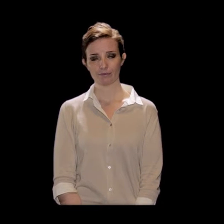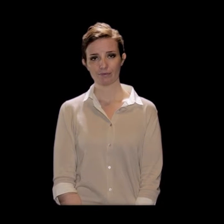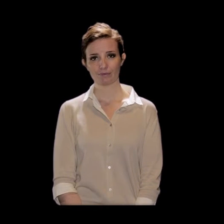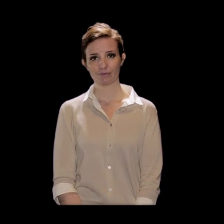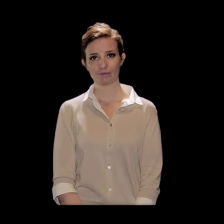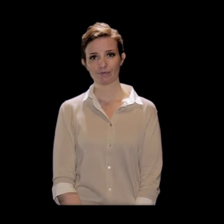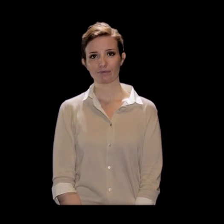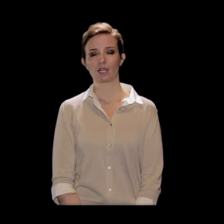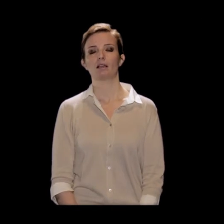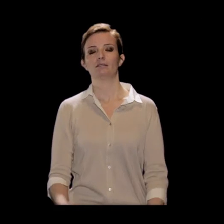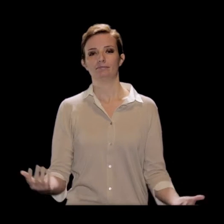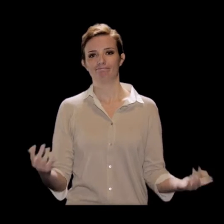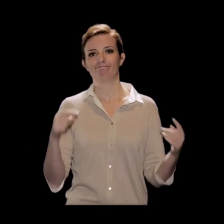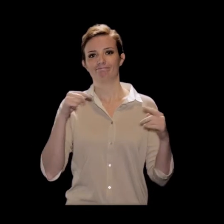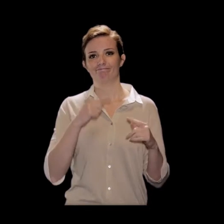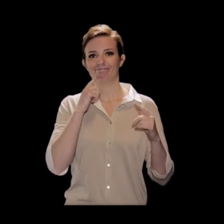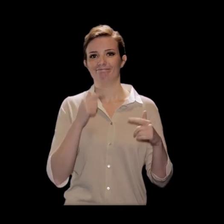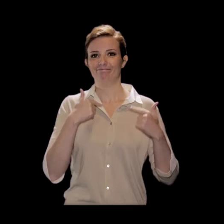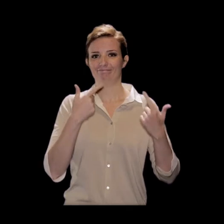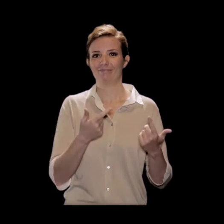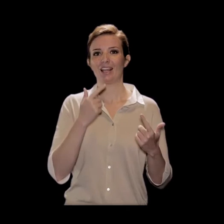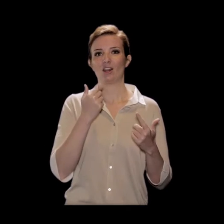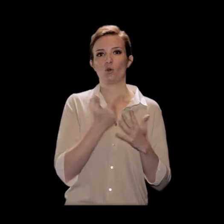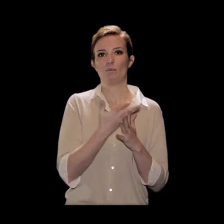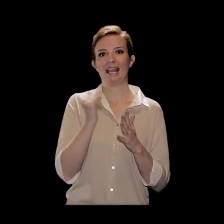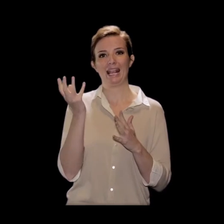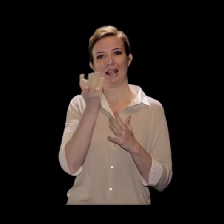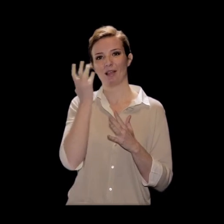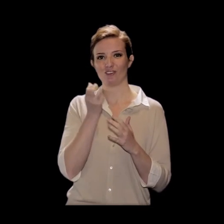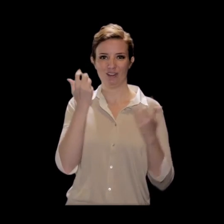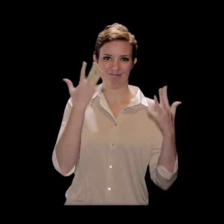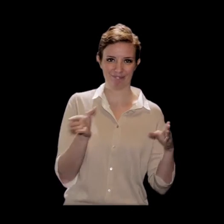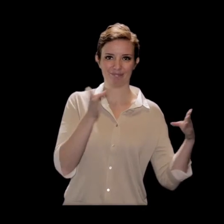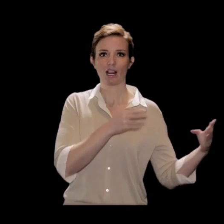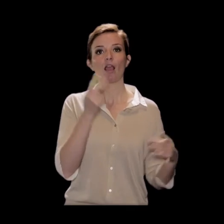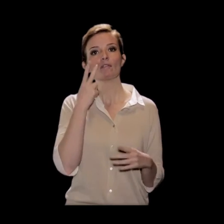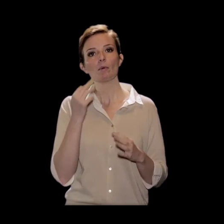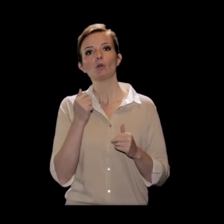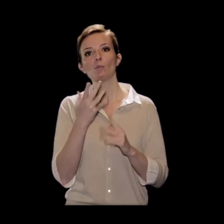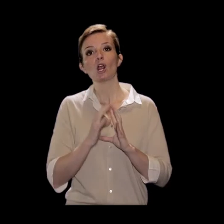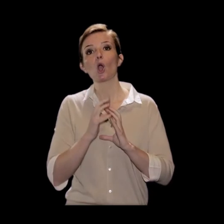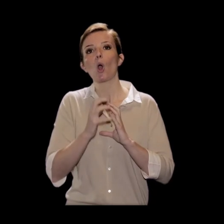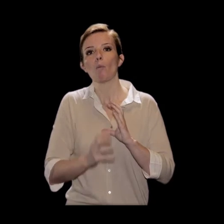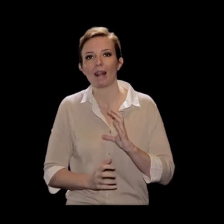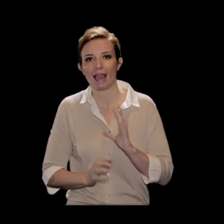Dopo aver introdotto i numeri immaginari, vediamo ora i numeri complessi. Si chiama numero complesso